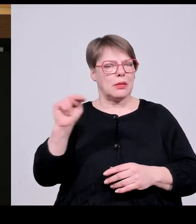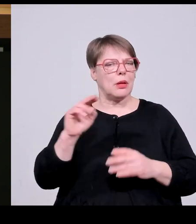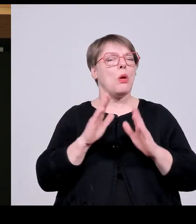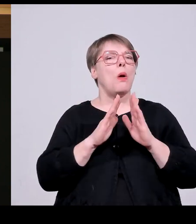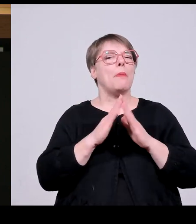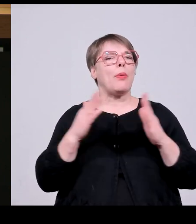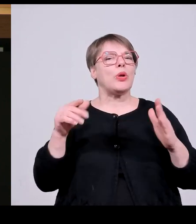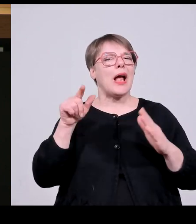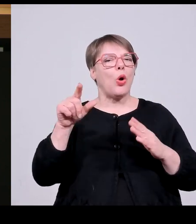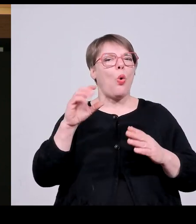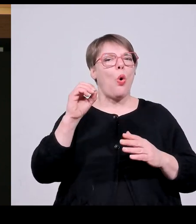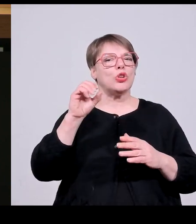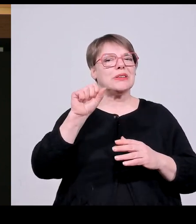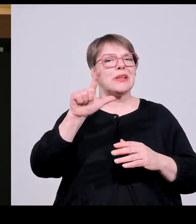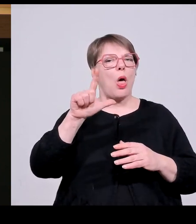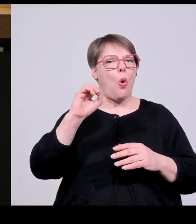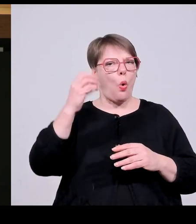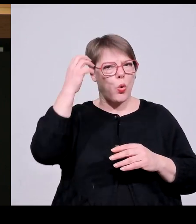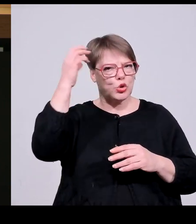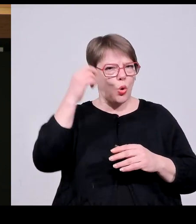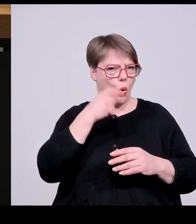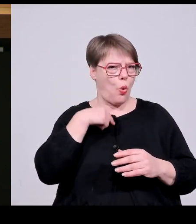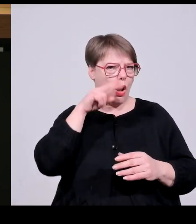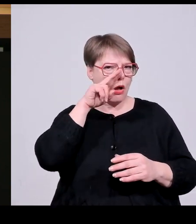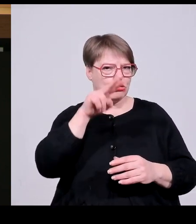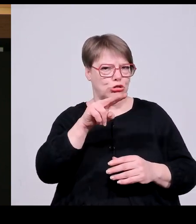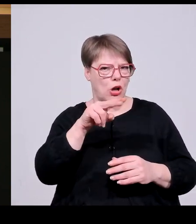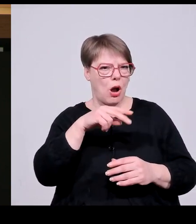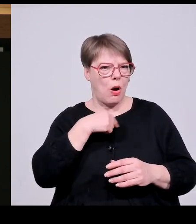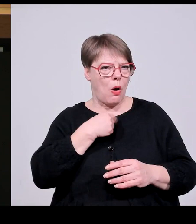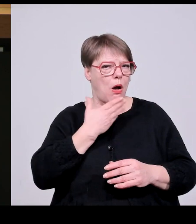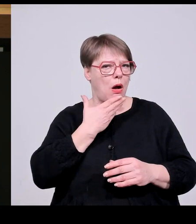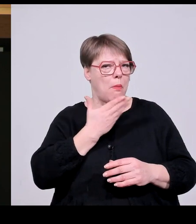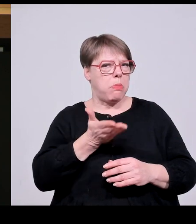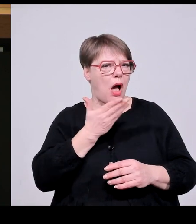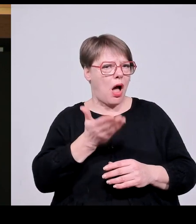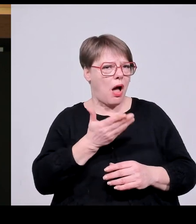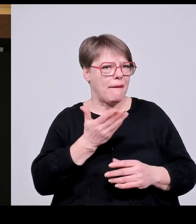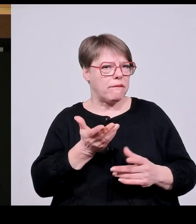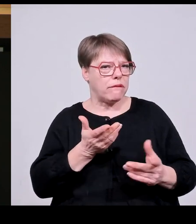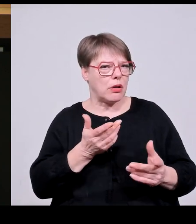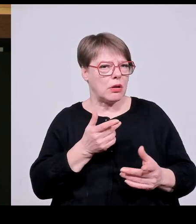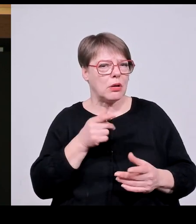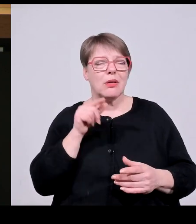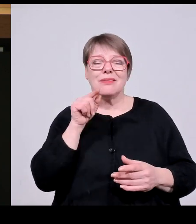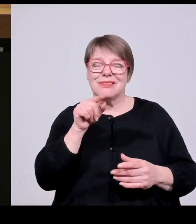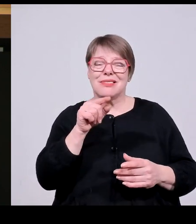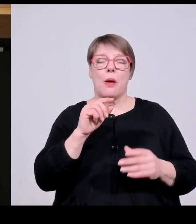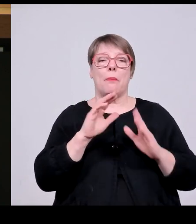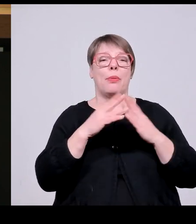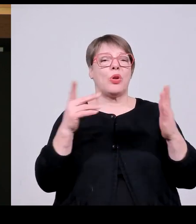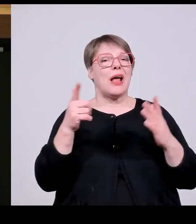Ethnien. Selten habe ich einen lebendigeren Ort und einladendeneren Ort als diesen erlebt.